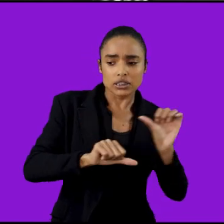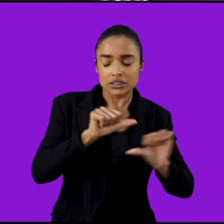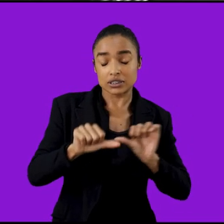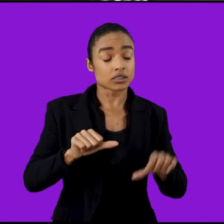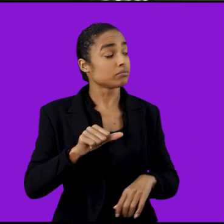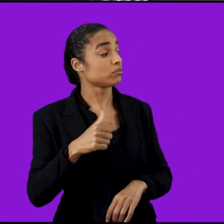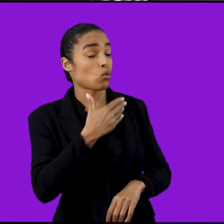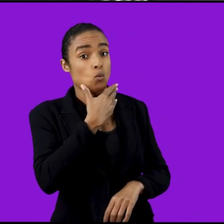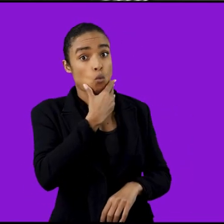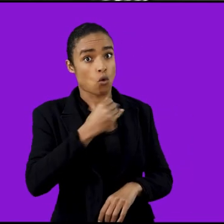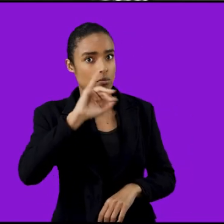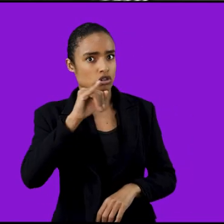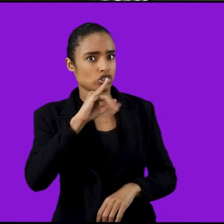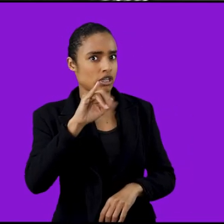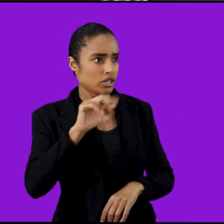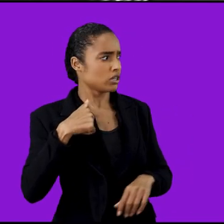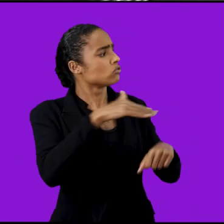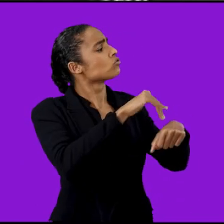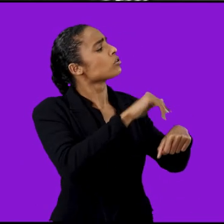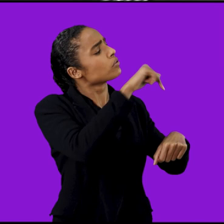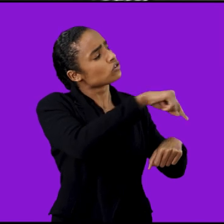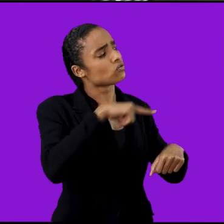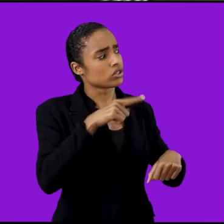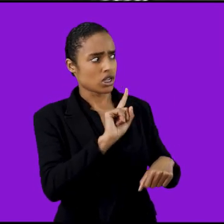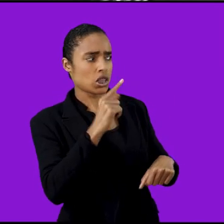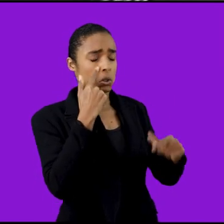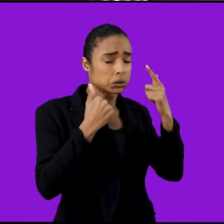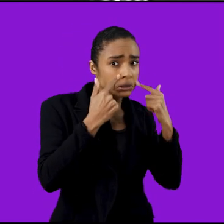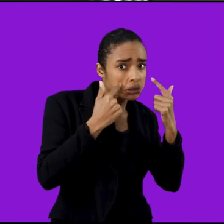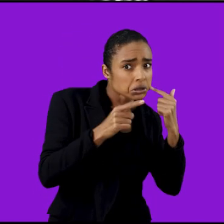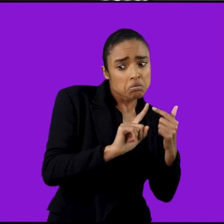de canto e ele falou assim pra mim ó: “Não é pra ficar de choradeira, ein? Você vai